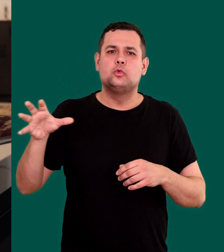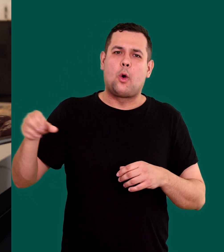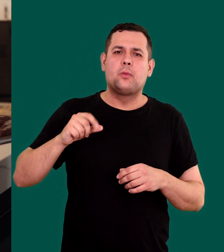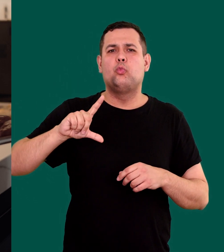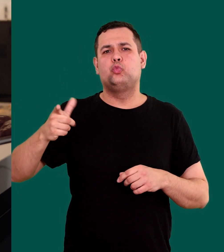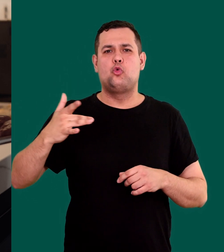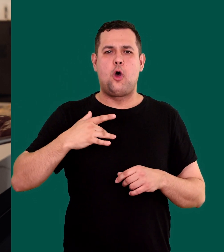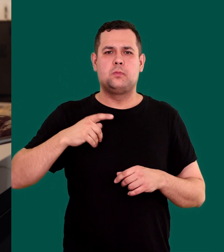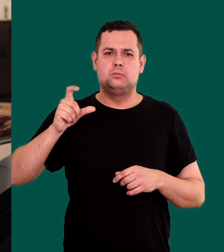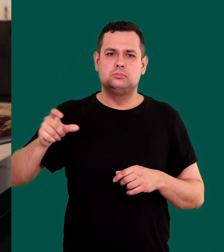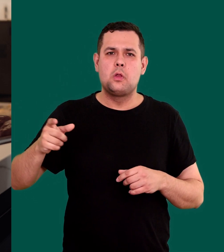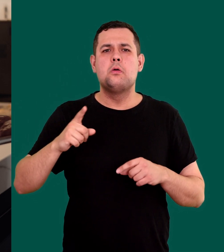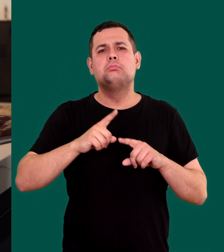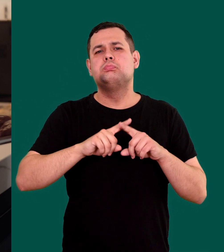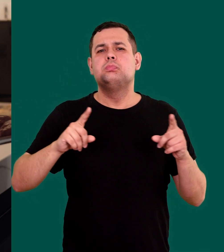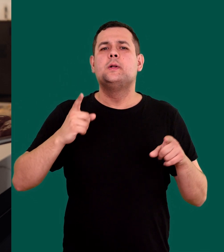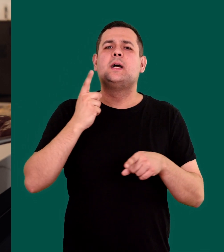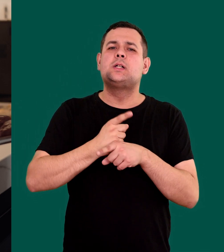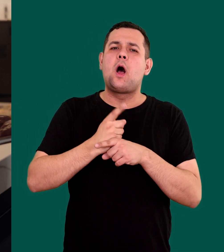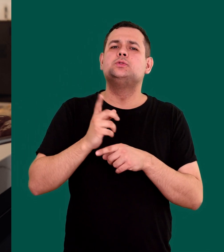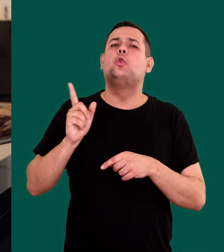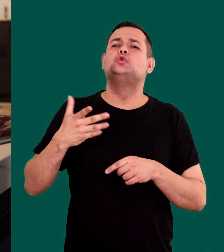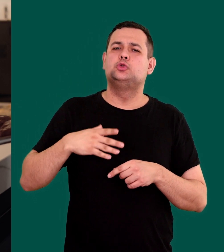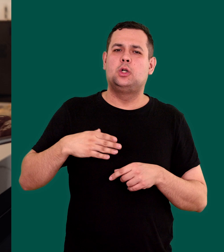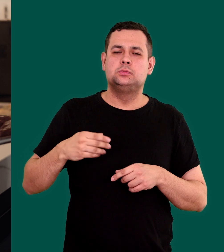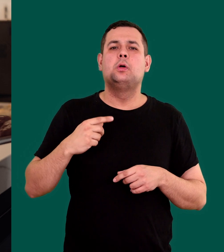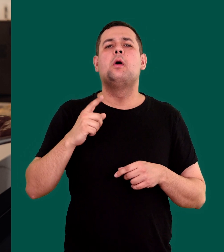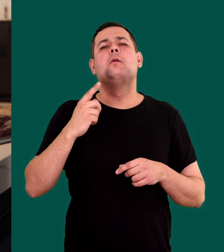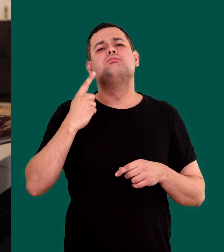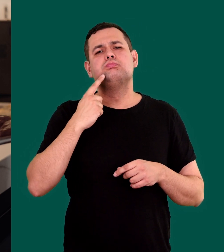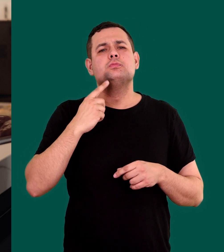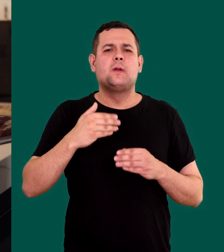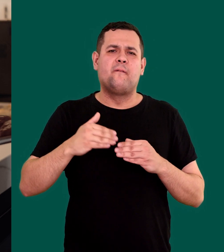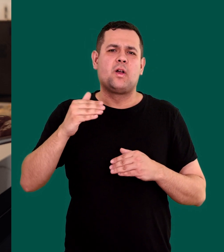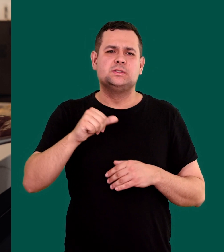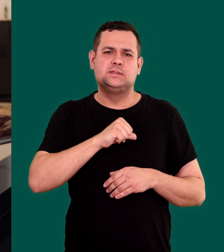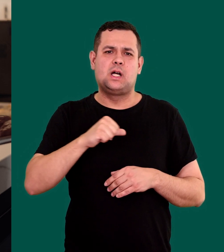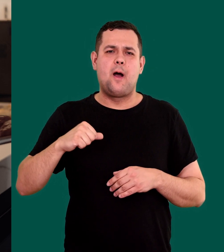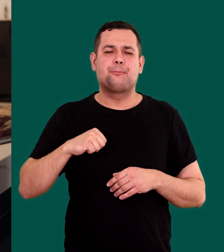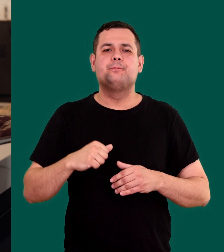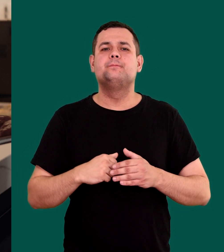vezmem si niekoho ďalšieho. Je to však rôzne podľa zákazky, ale v zásade vždy pracujem sám.